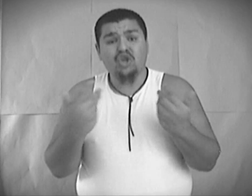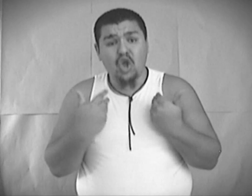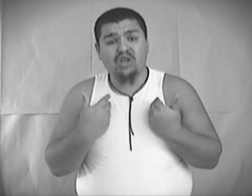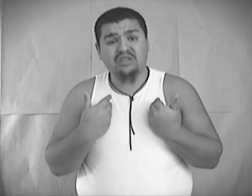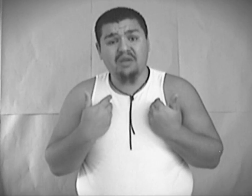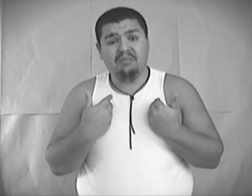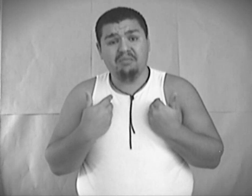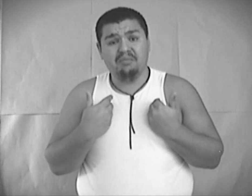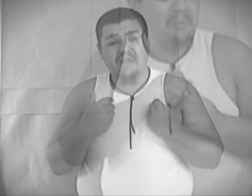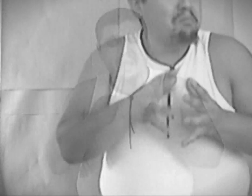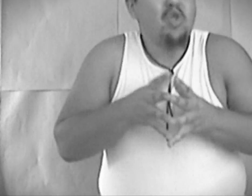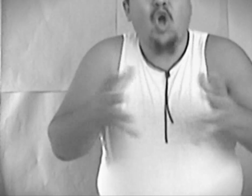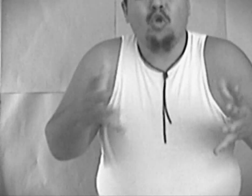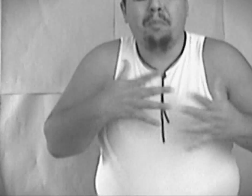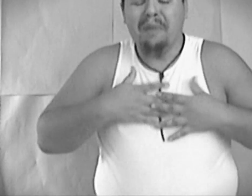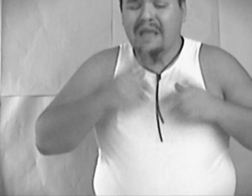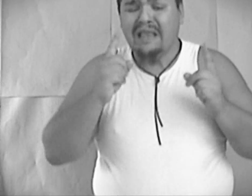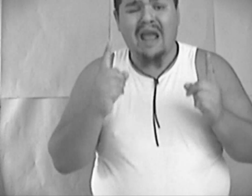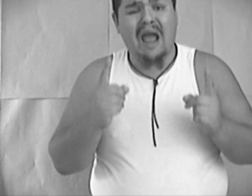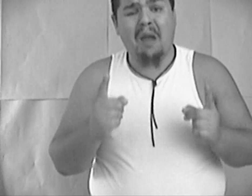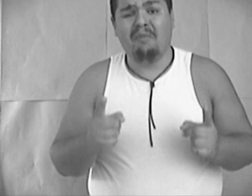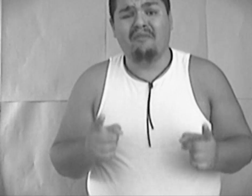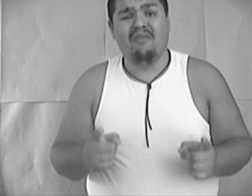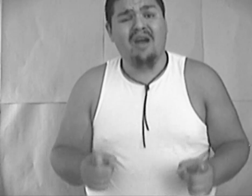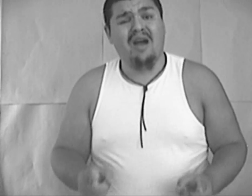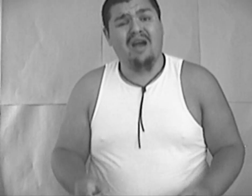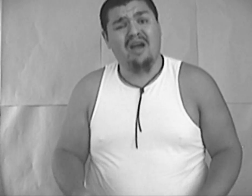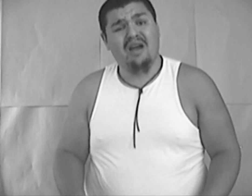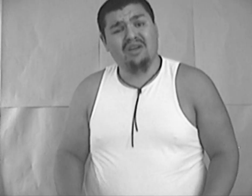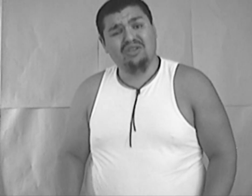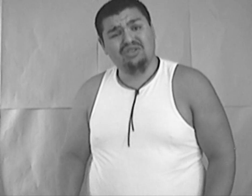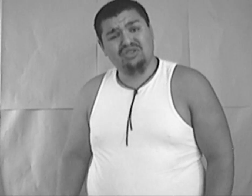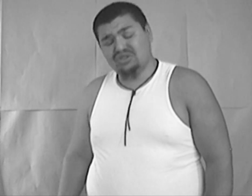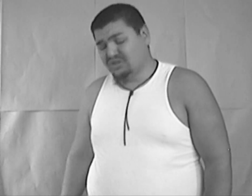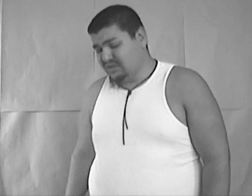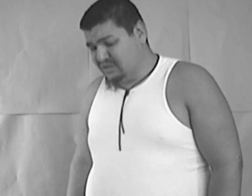кой съм много ми трябваш many who I need you